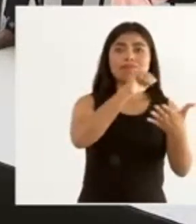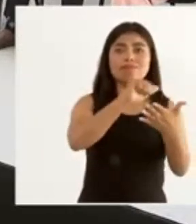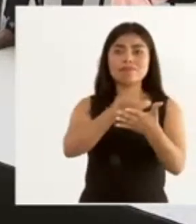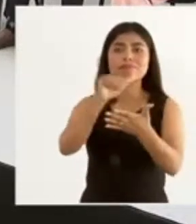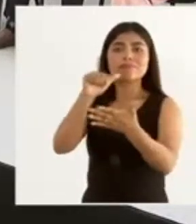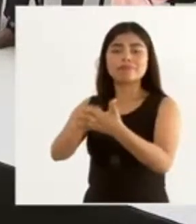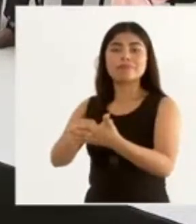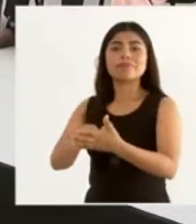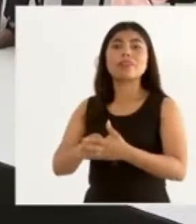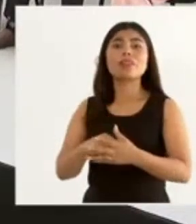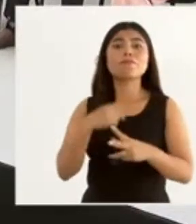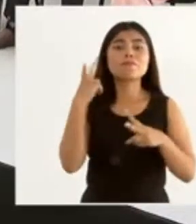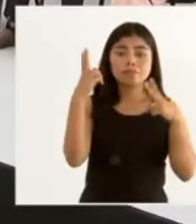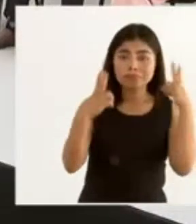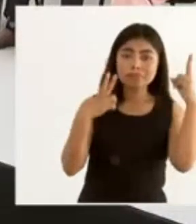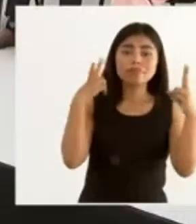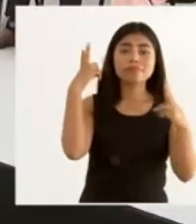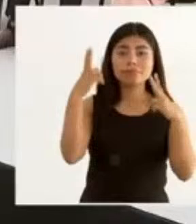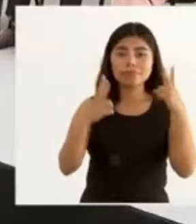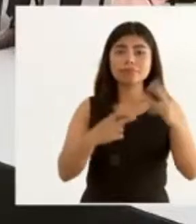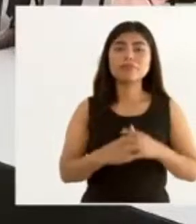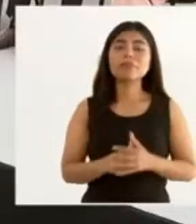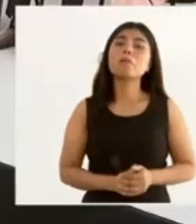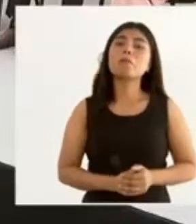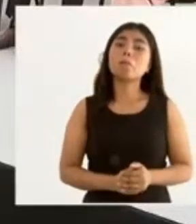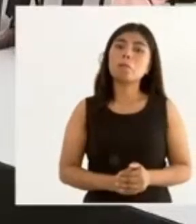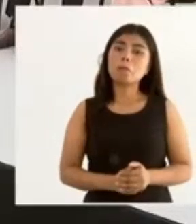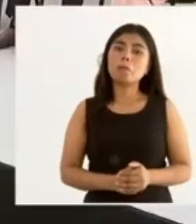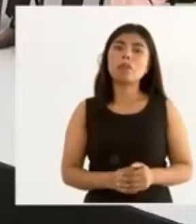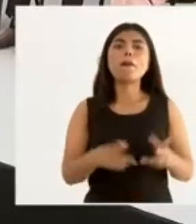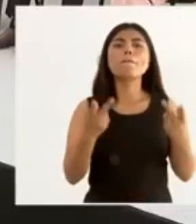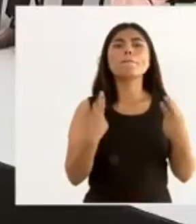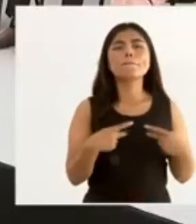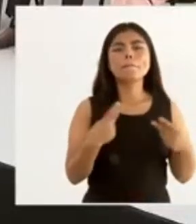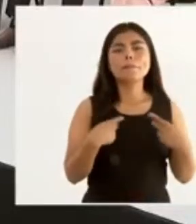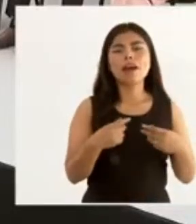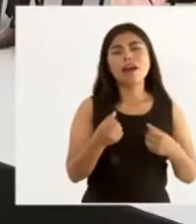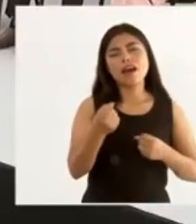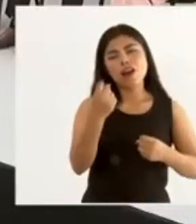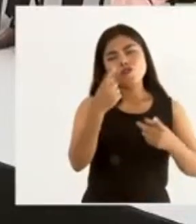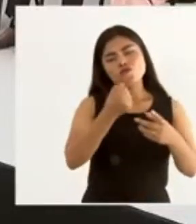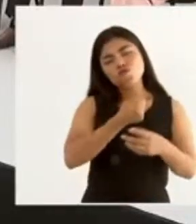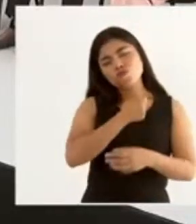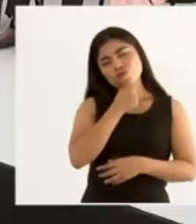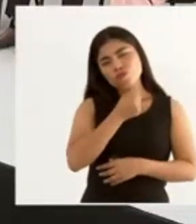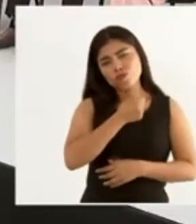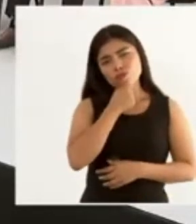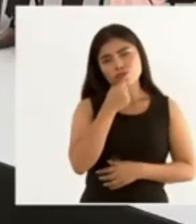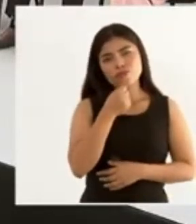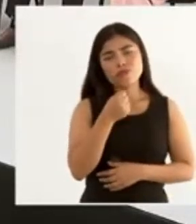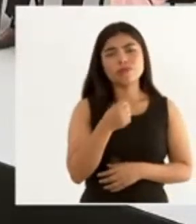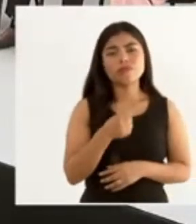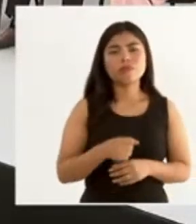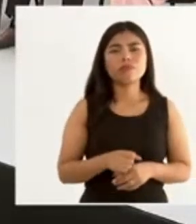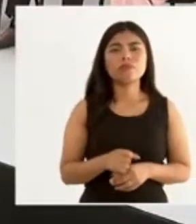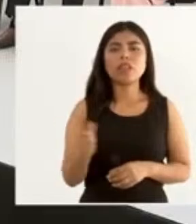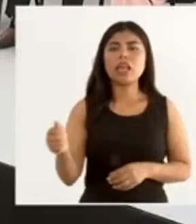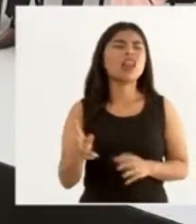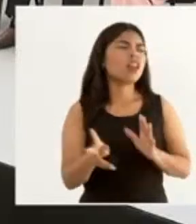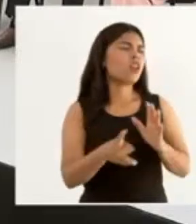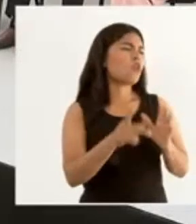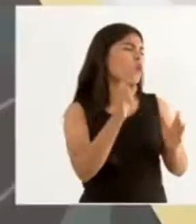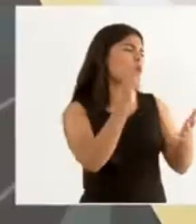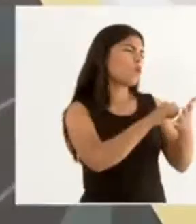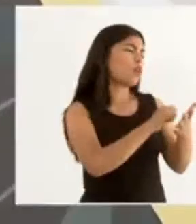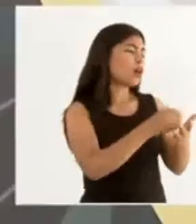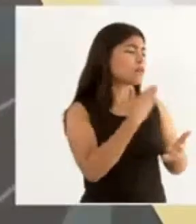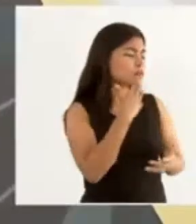visitan a todos los adultos mayores del país, pero no crean que una sola vez este programa ya es por